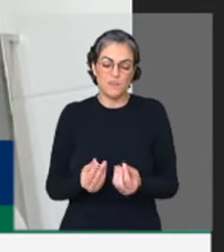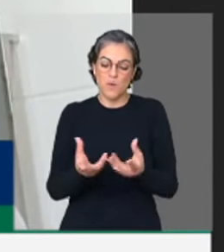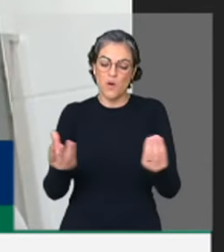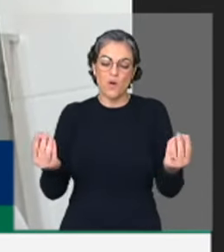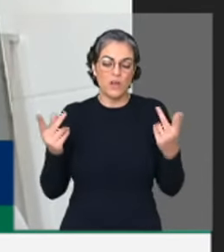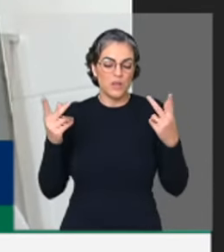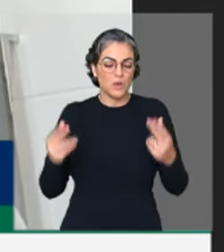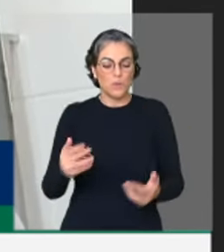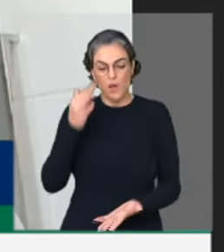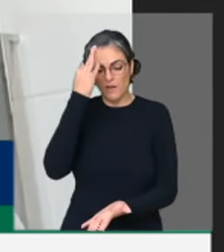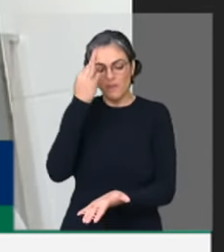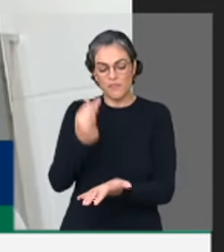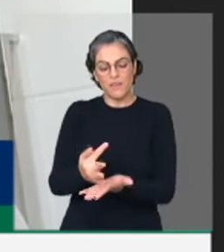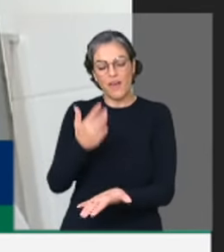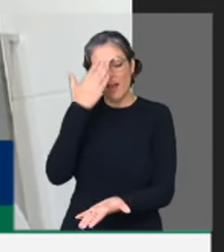TEM FÉ, TEM ESPERANÇA NA... NA MELHOR SAÍDA QUE É ... A